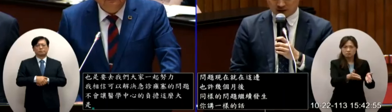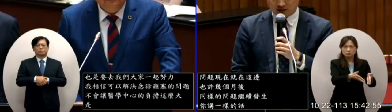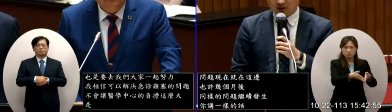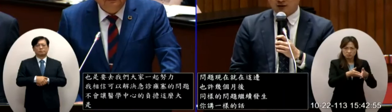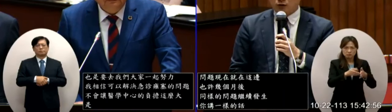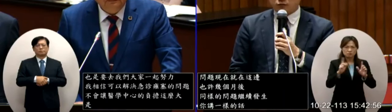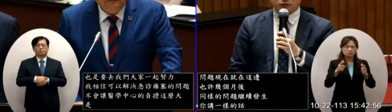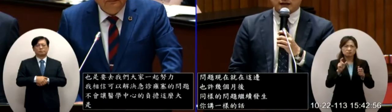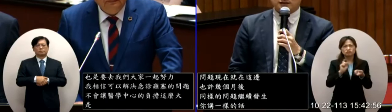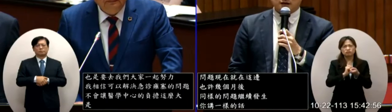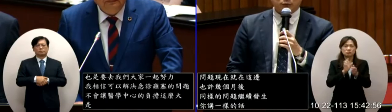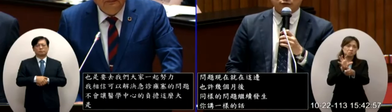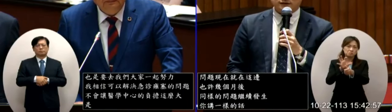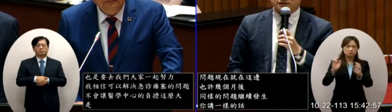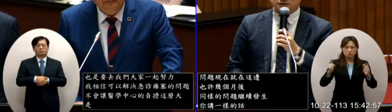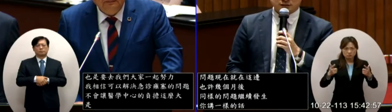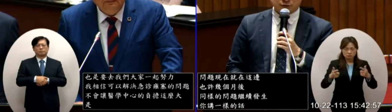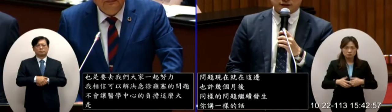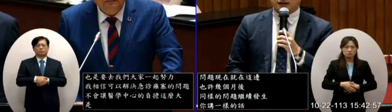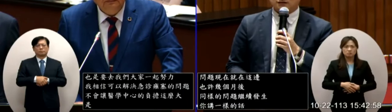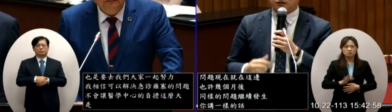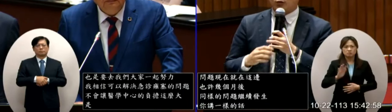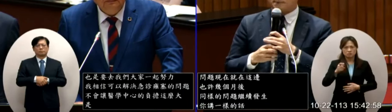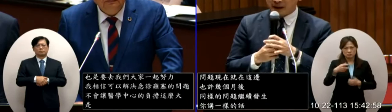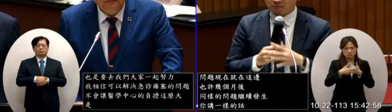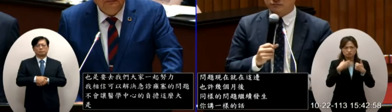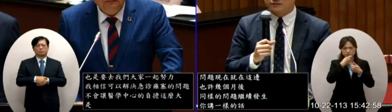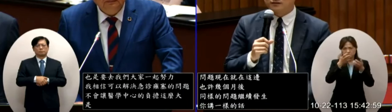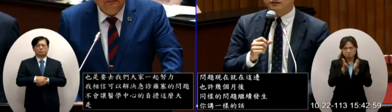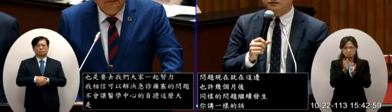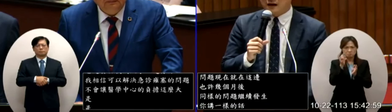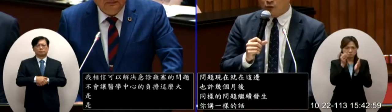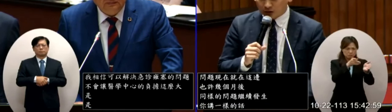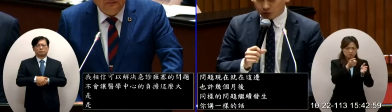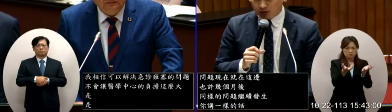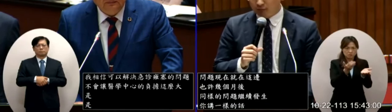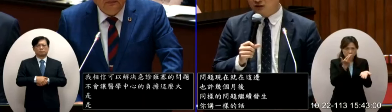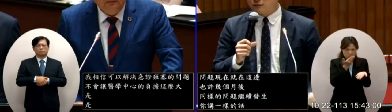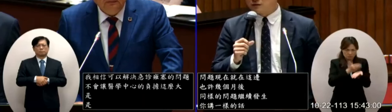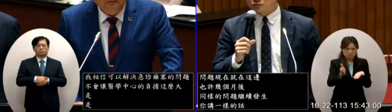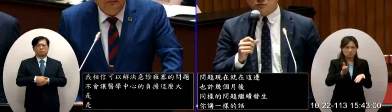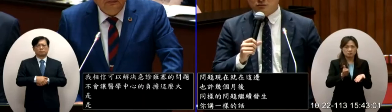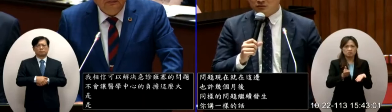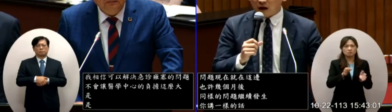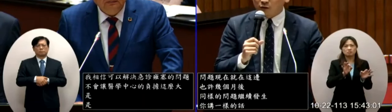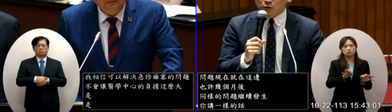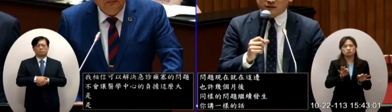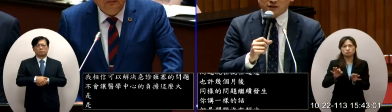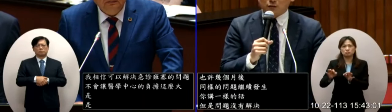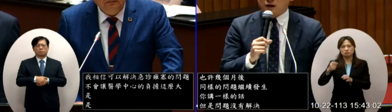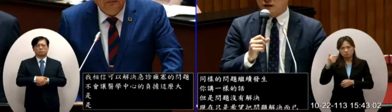好像衛福部在這個部分 其實是非常的緩慢 那如果說 沒有什麼好的對策的話